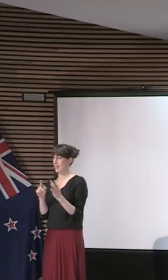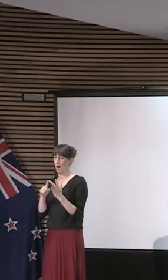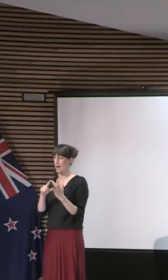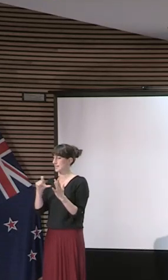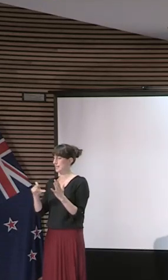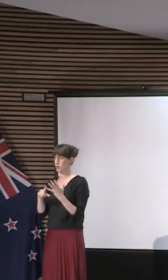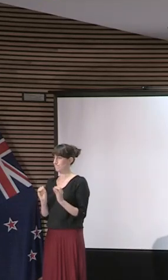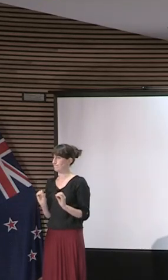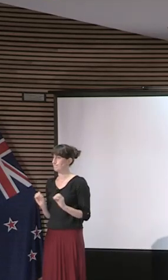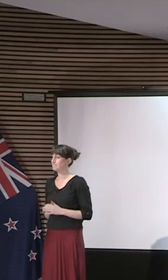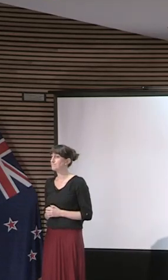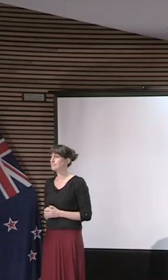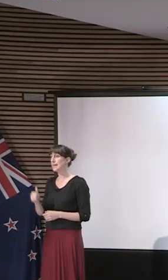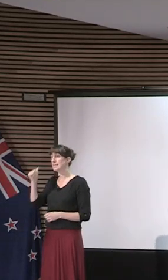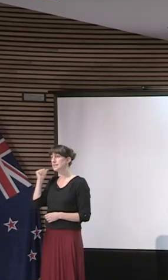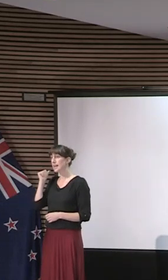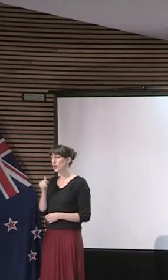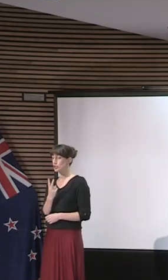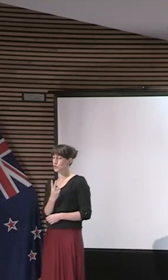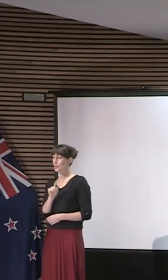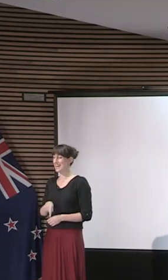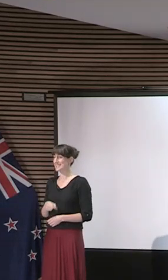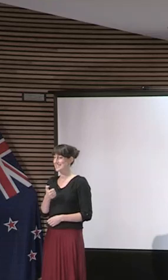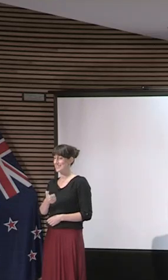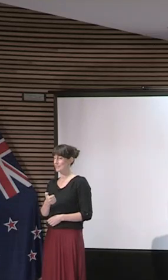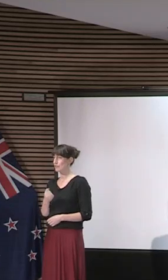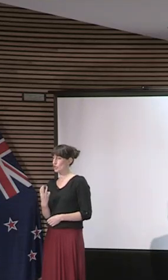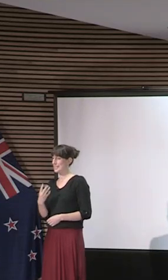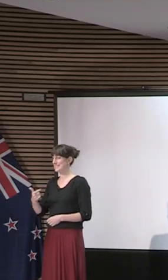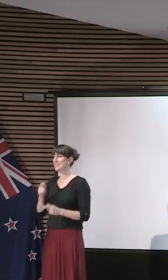mate mo te purongo i tenei ra.